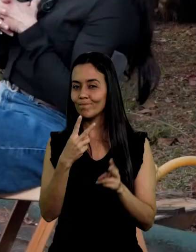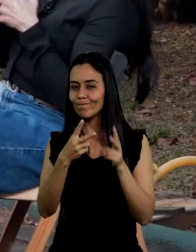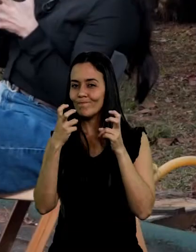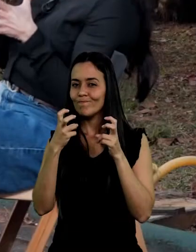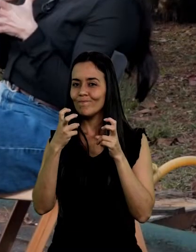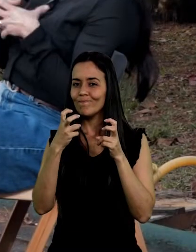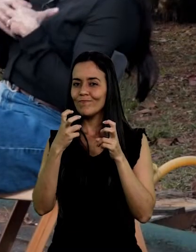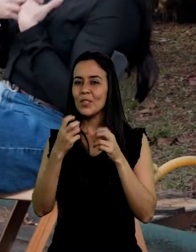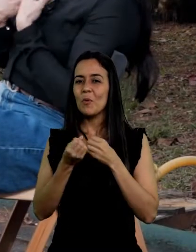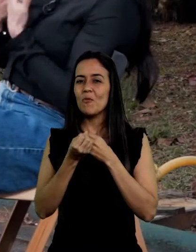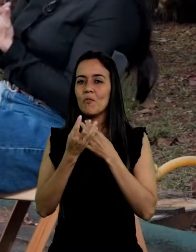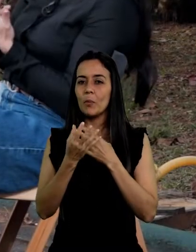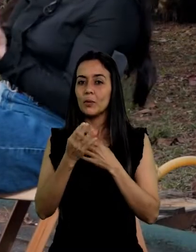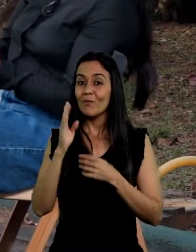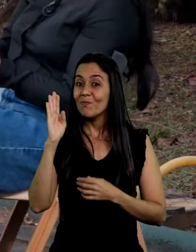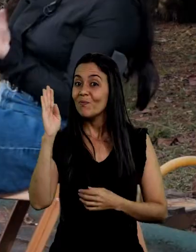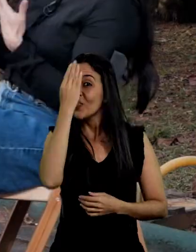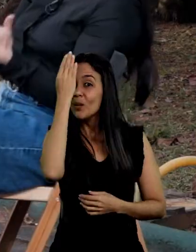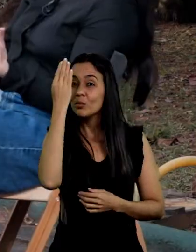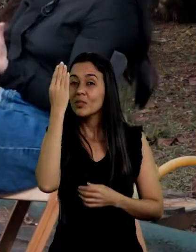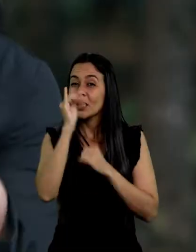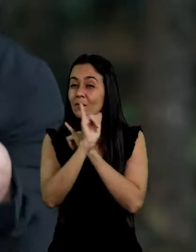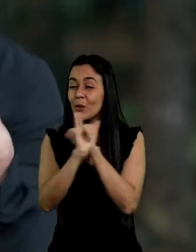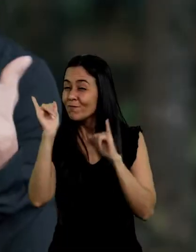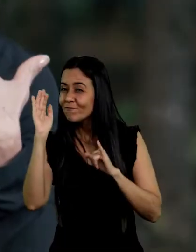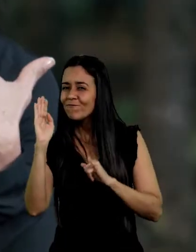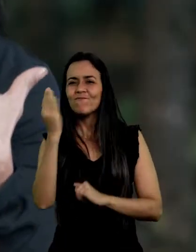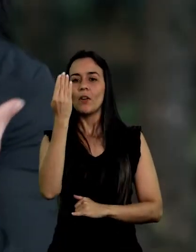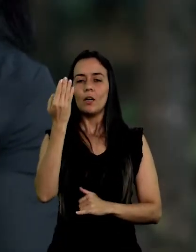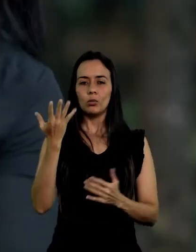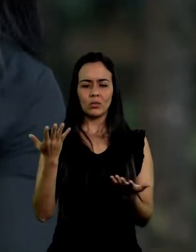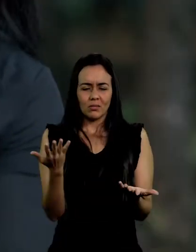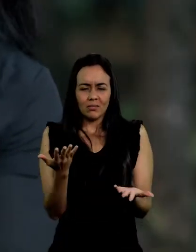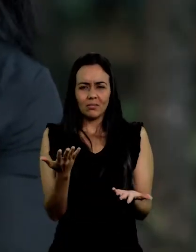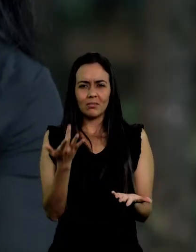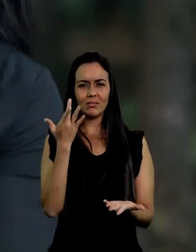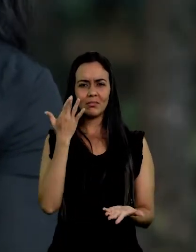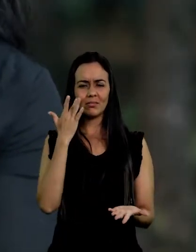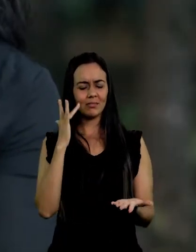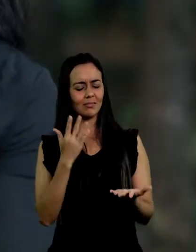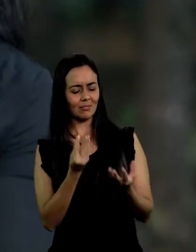uma enxurrada de fake news, de informações que não tinham validade